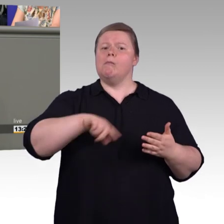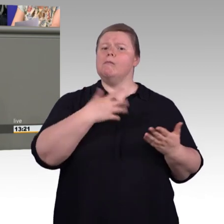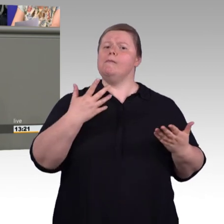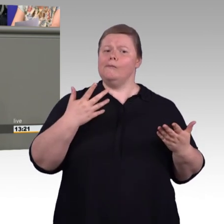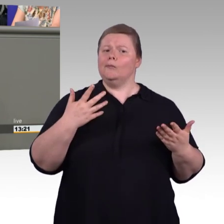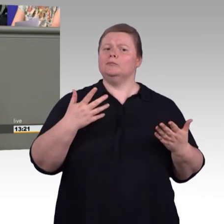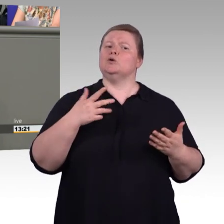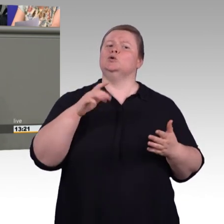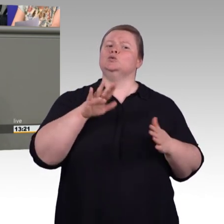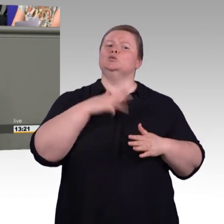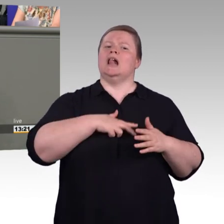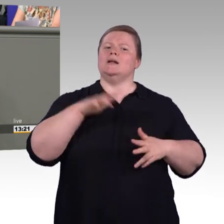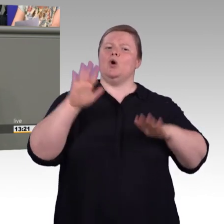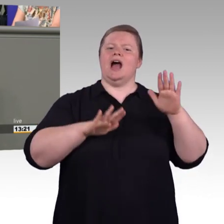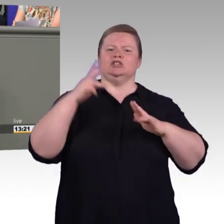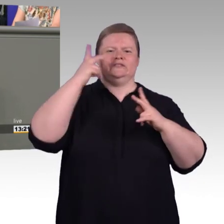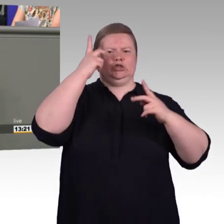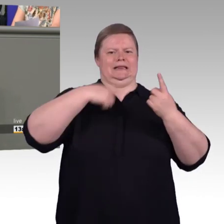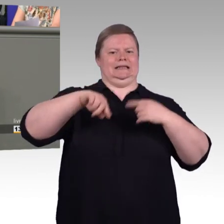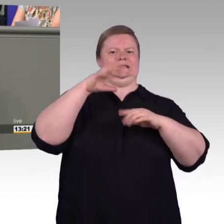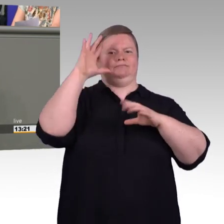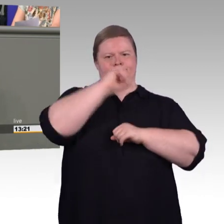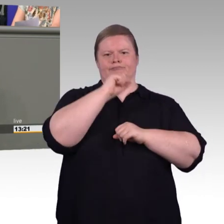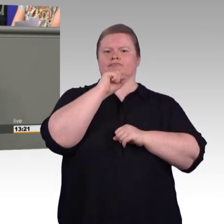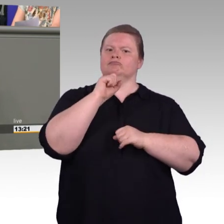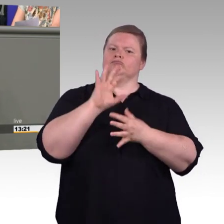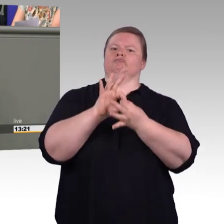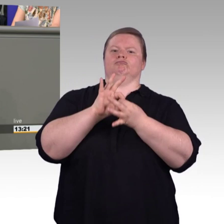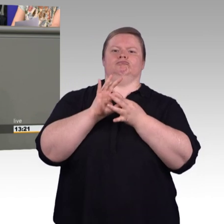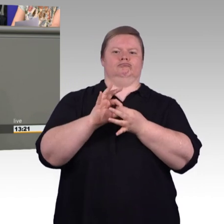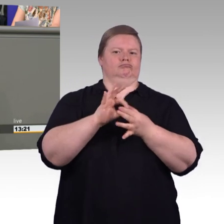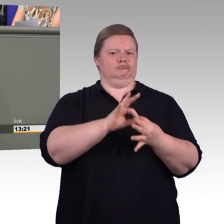noch nicht vollständig umgesetzt. Deshalb haben wir uns im Koalitionsvertrag verpflichtet -